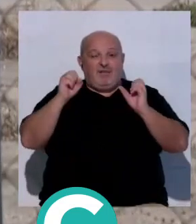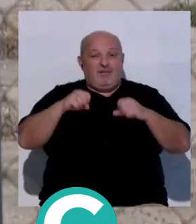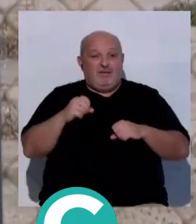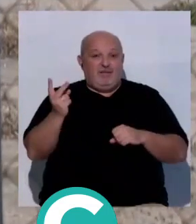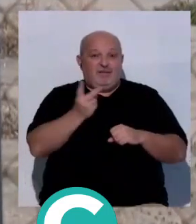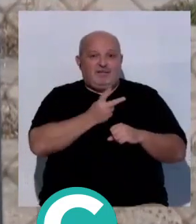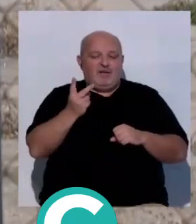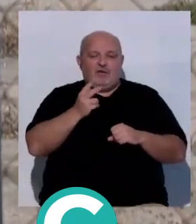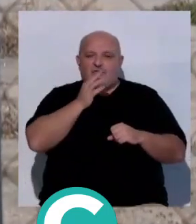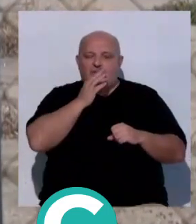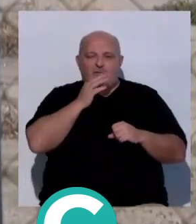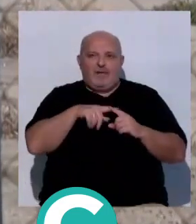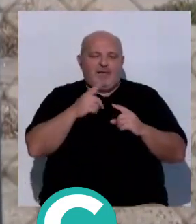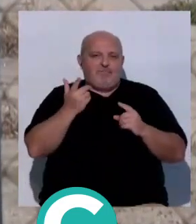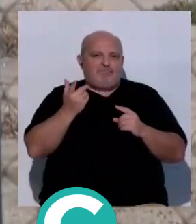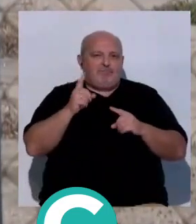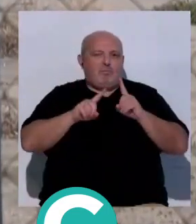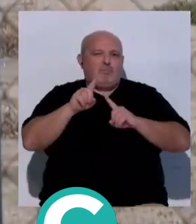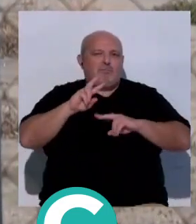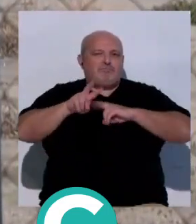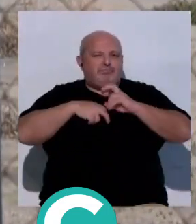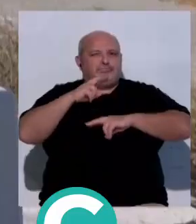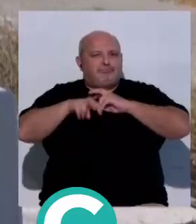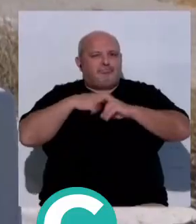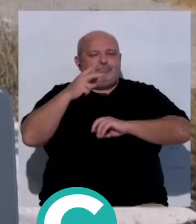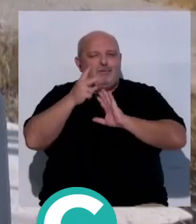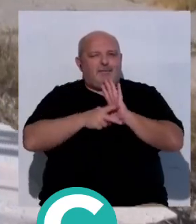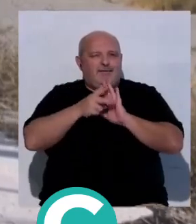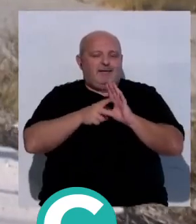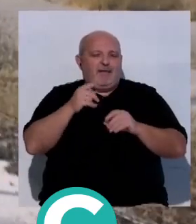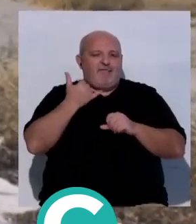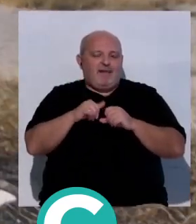quedaría obsoleto por varias modificaciones normativas que han entrado en vigor en estos